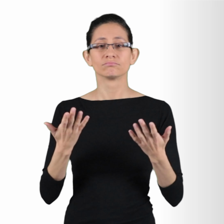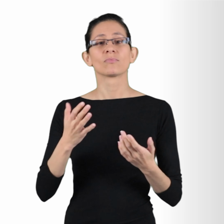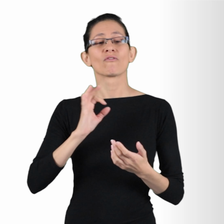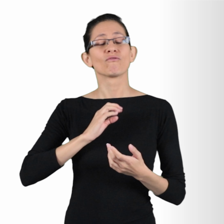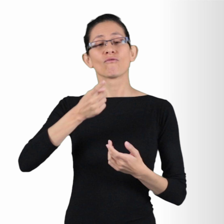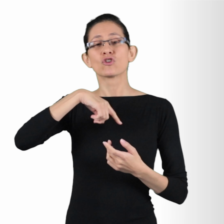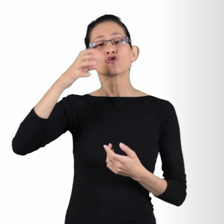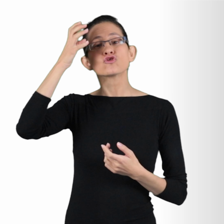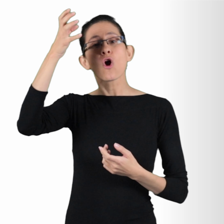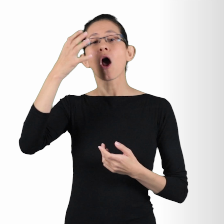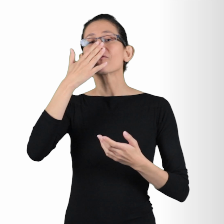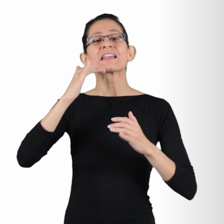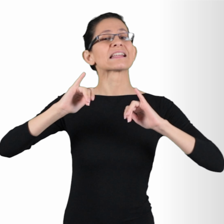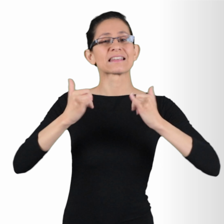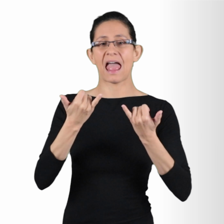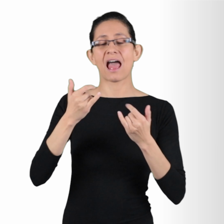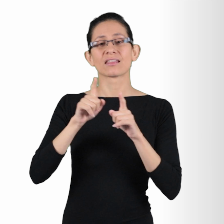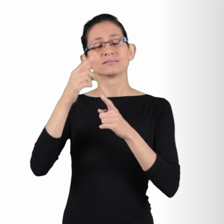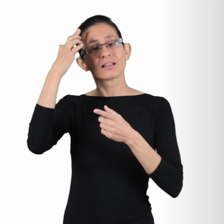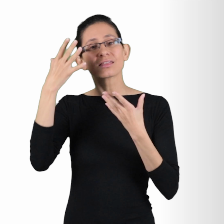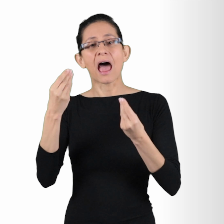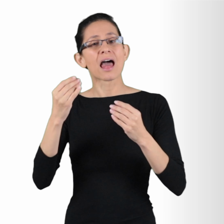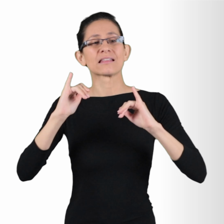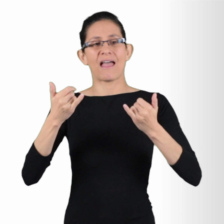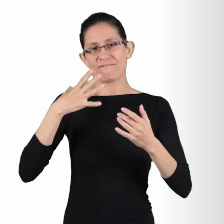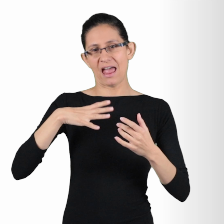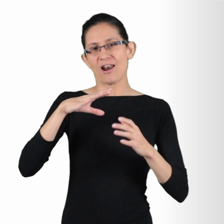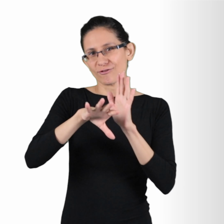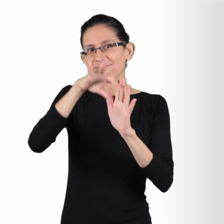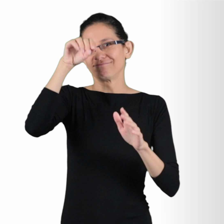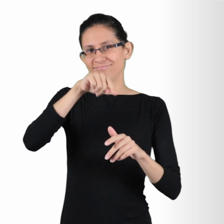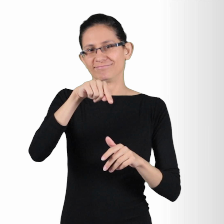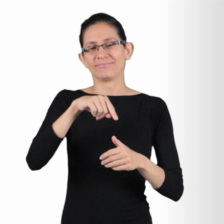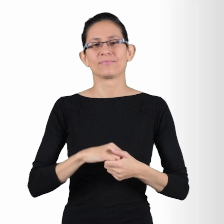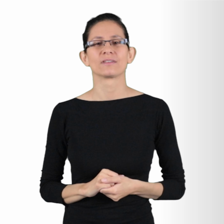Dobrze jest odkryć co jest naszą zdolnością lub talentem.